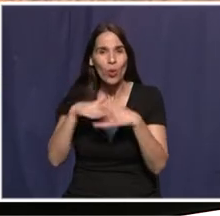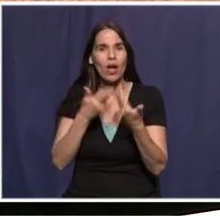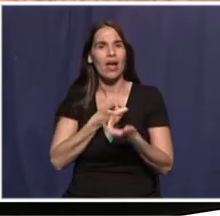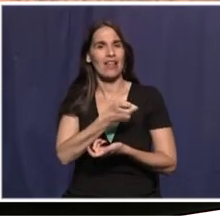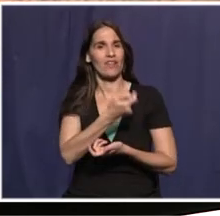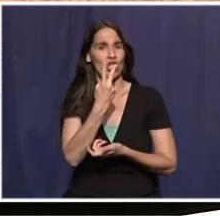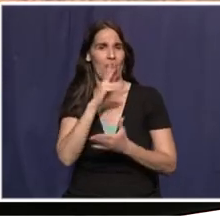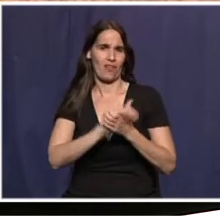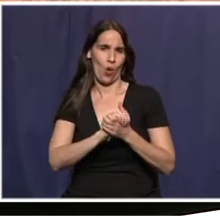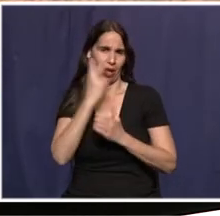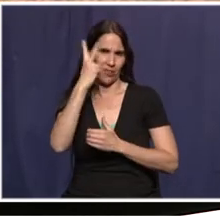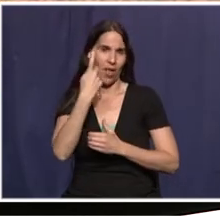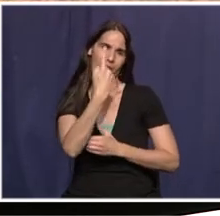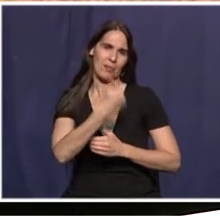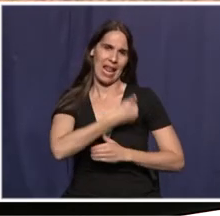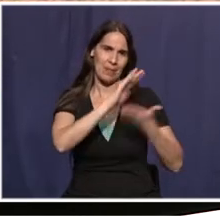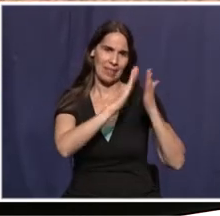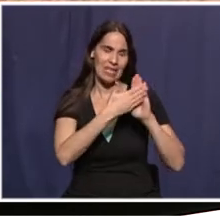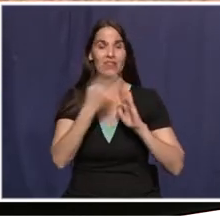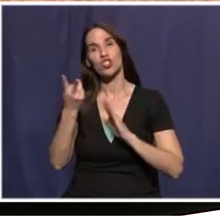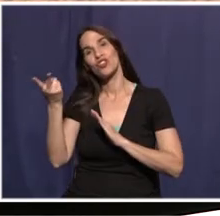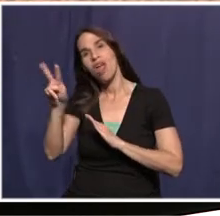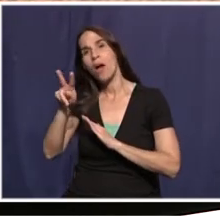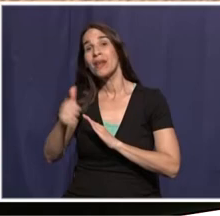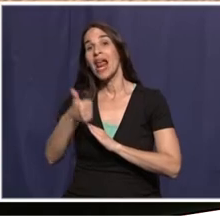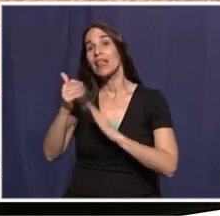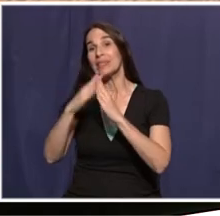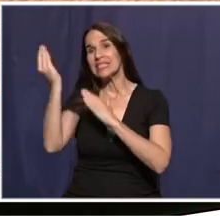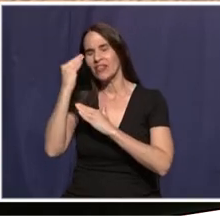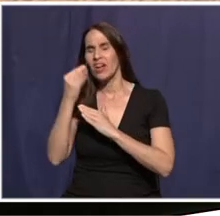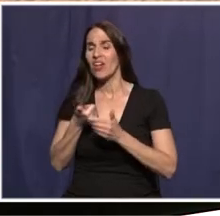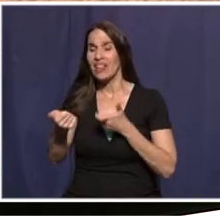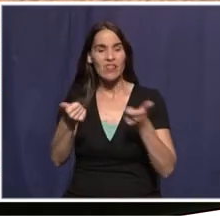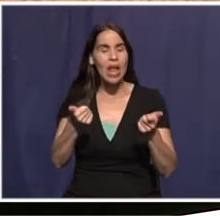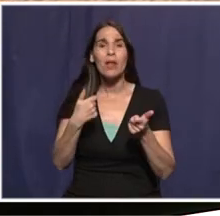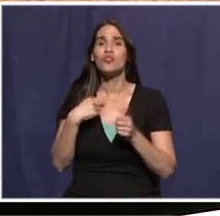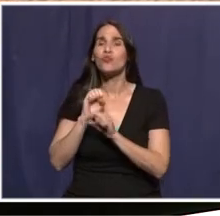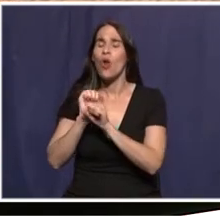האחת מנהלת מתנ"ס והשנייה מנהלת בית ספר. احداهما مديرة مركز ثقافي والأخرى مدير مدرسة. כתבתי להן שאני שולחת להן כוחות, ומחזקת. كتبت لهما بأنني أرسل اليهما دعمي وتعاضدي.